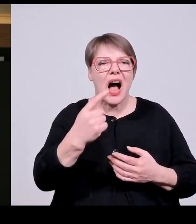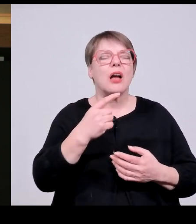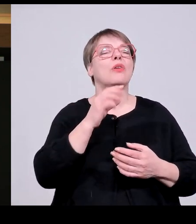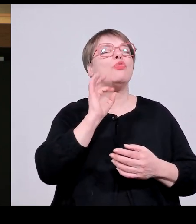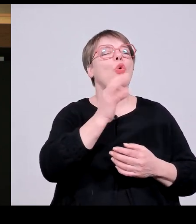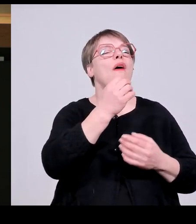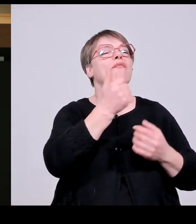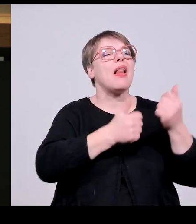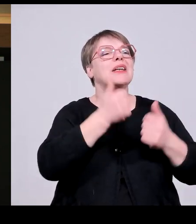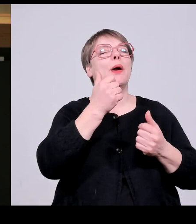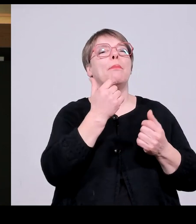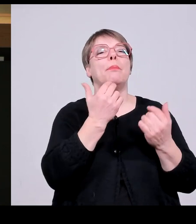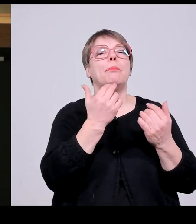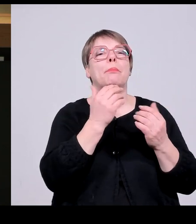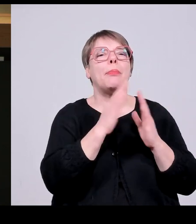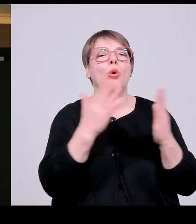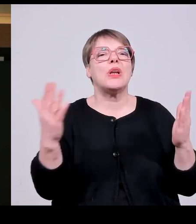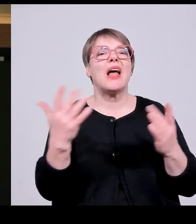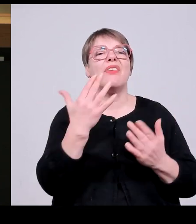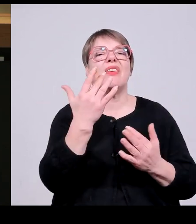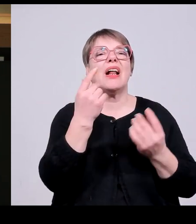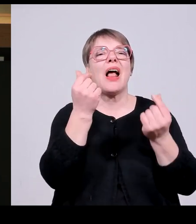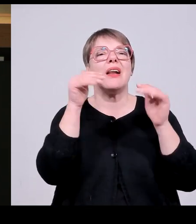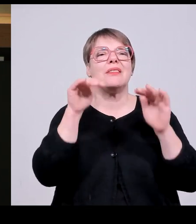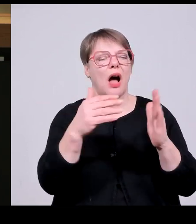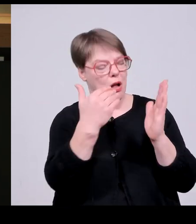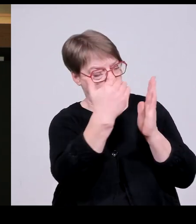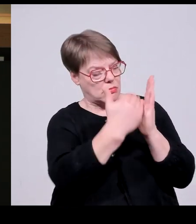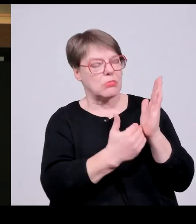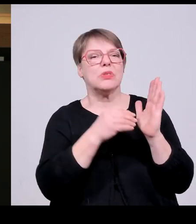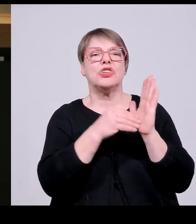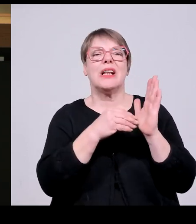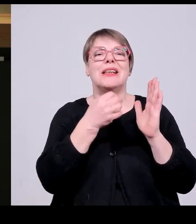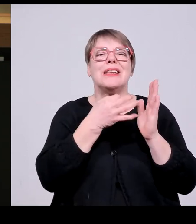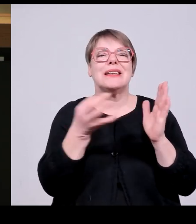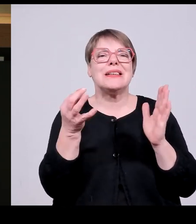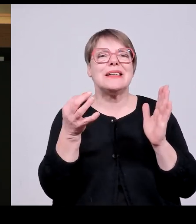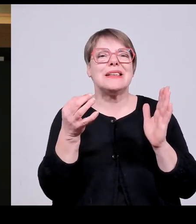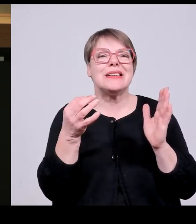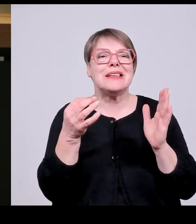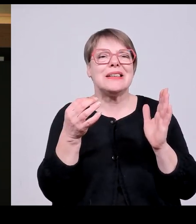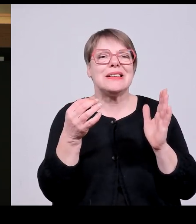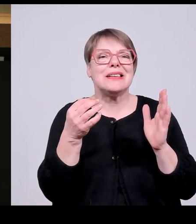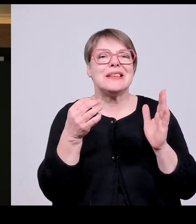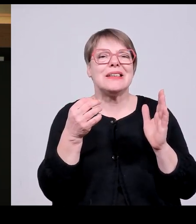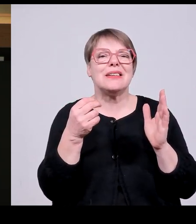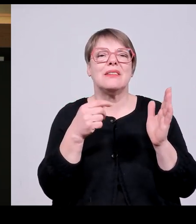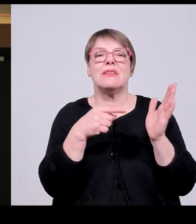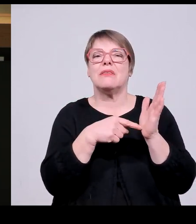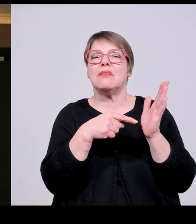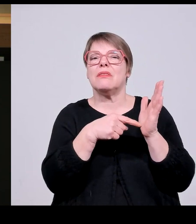dort auch werden.(Rednerwechsel) Herr Pro gestatten Sie eine Zwischenfrage?(Rednerwechsel) arbeitet das Sehnen wo sind freie Parkplätze?